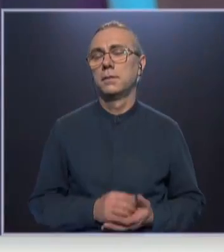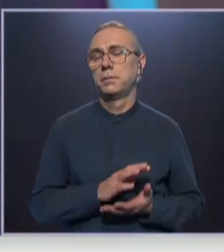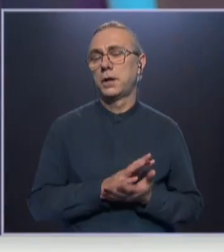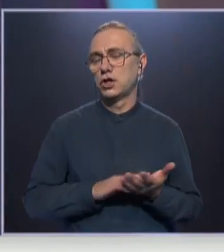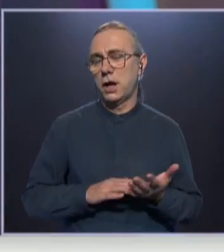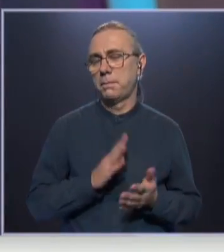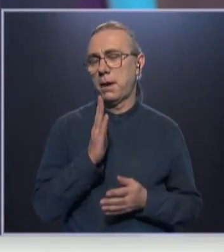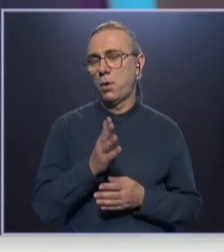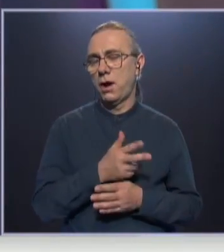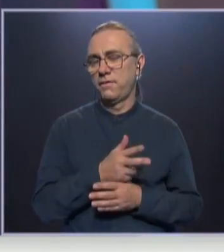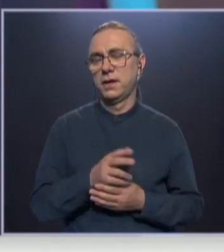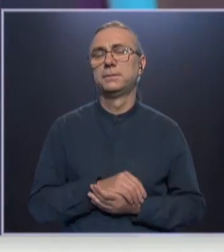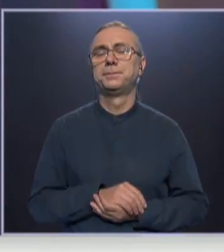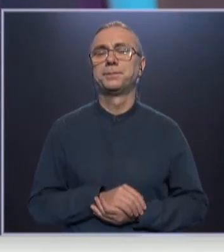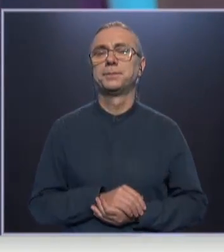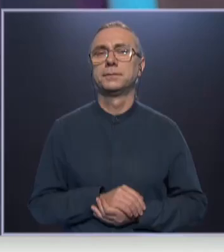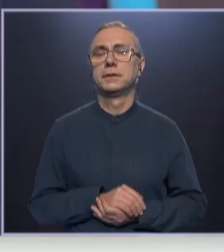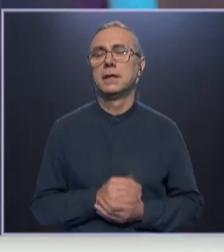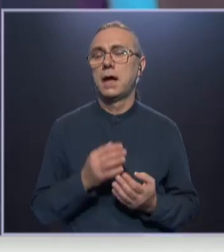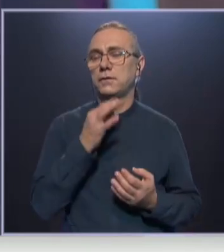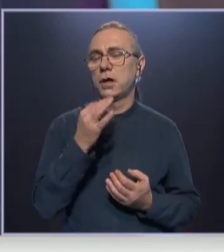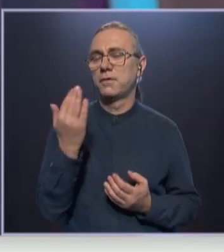эфир отвечаем на ваши вопросы прямо здесь сейчас большой